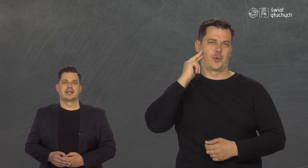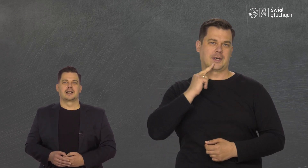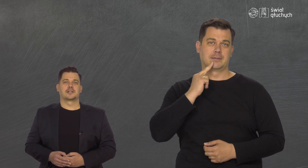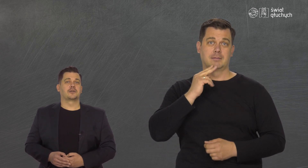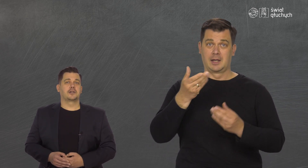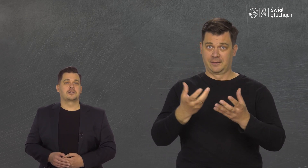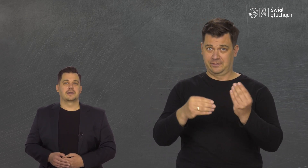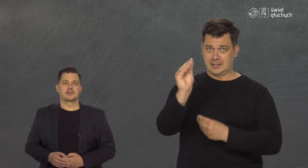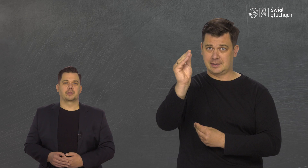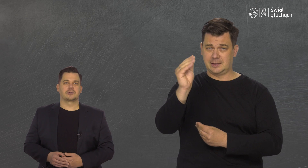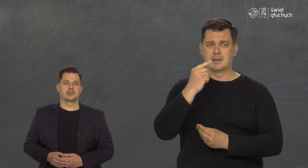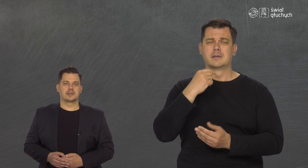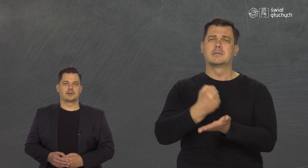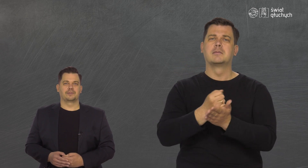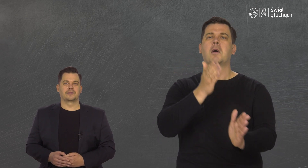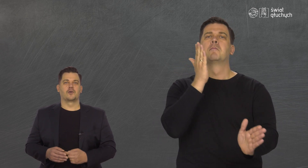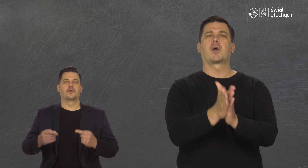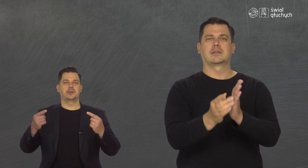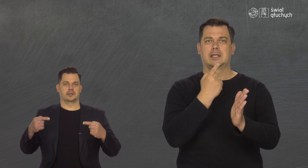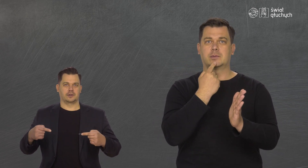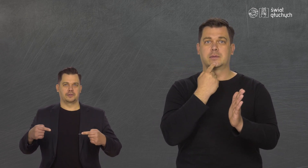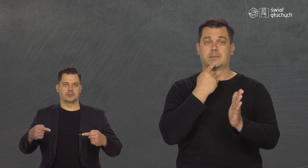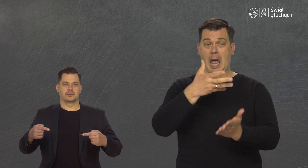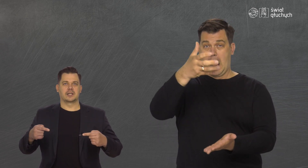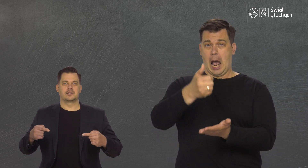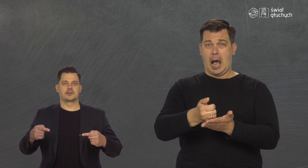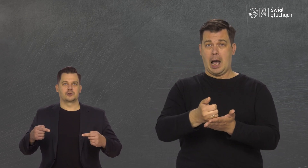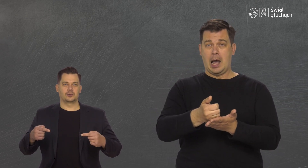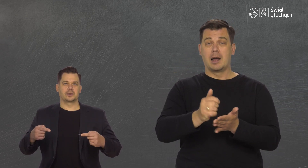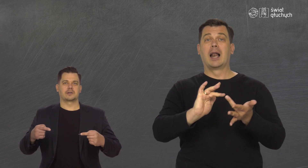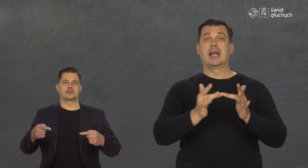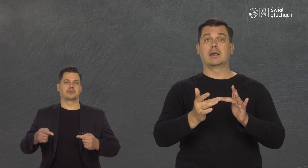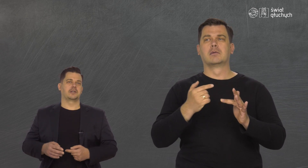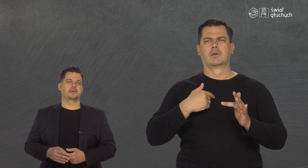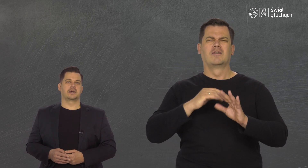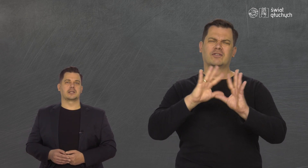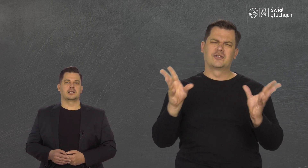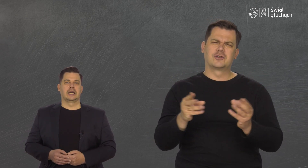Chcesz dowiedzieć się więcej o prostym języku? W opisie tego filmu znajdziesz źródła, skąd czerpaliśmy wiedzę.